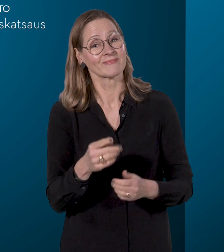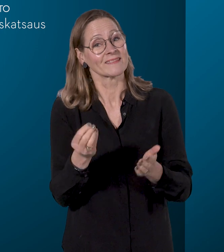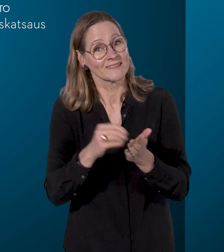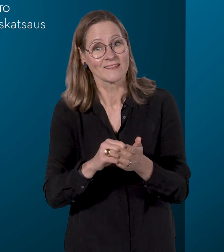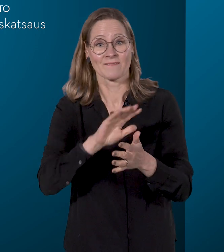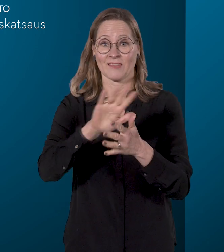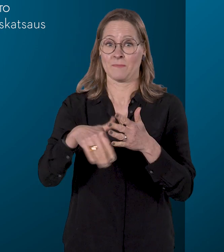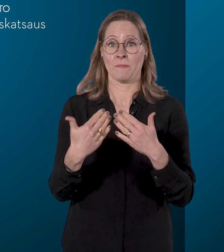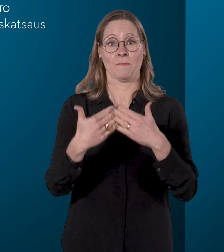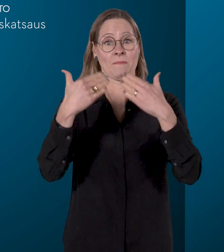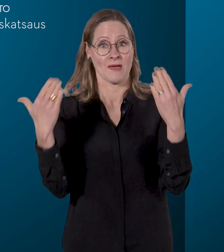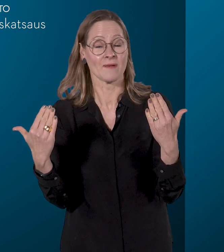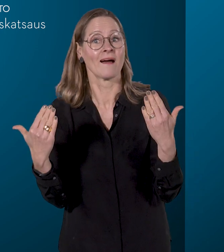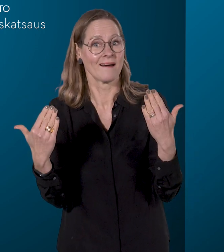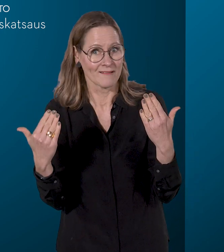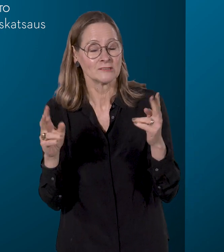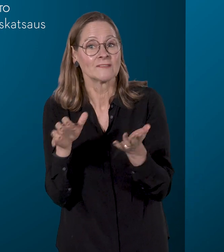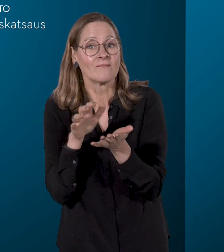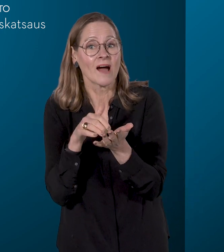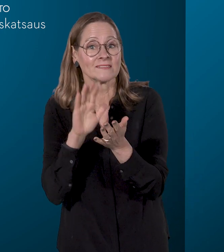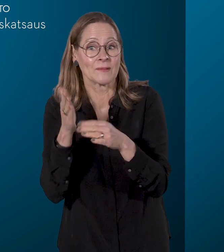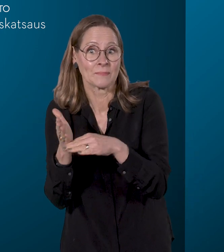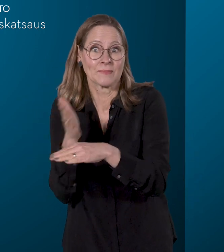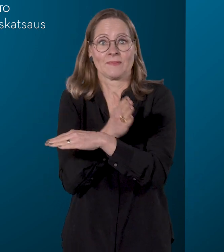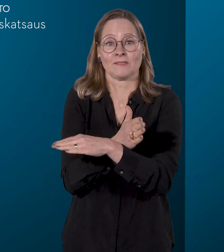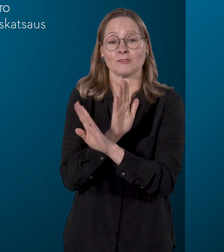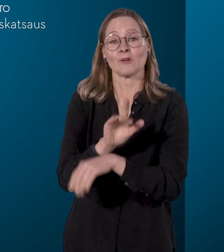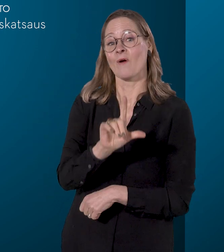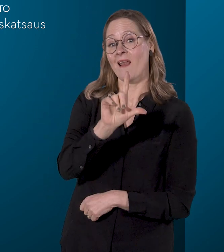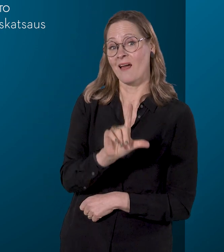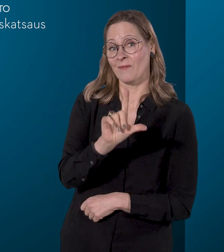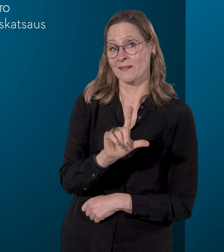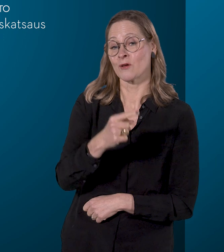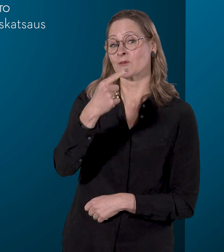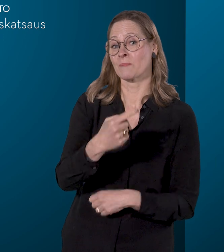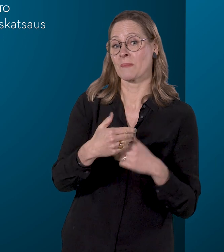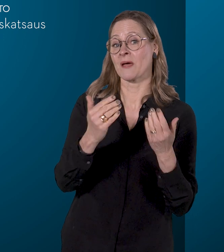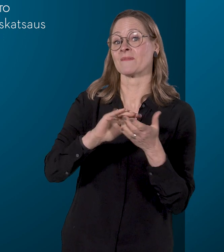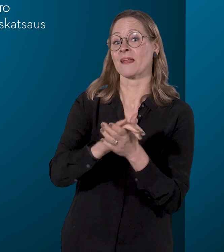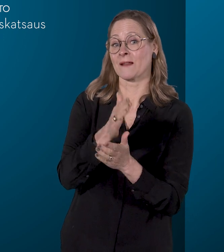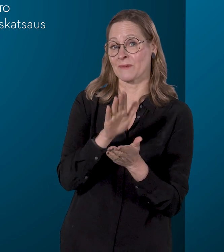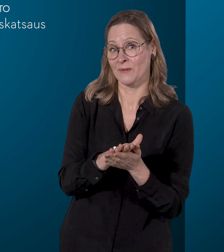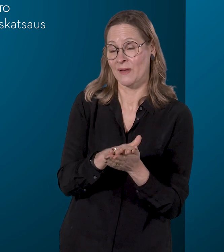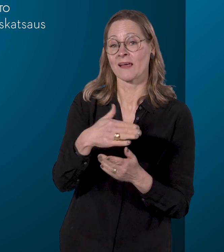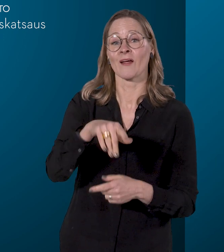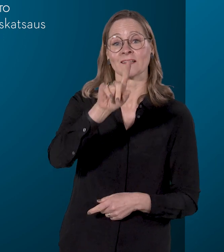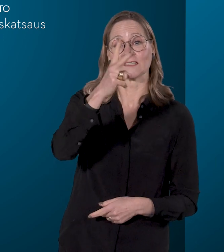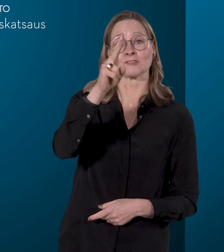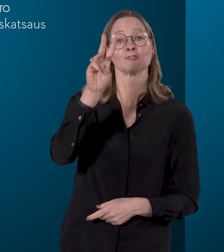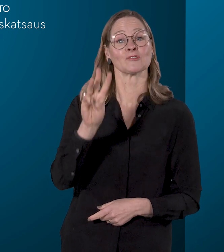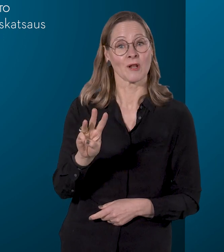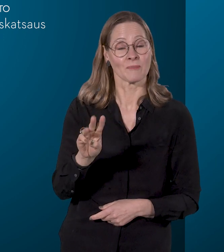Lisäksi Viittomakielen päivään otetaan varaslähtö jo lauantaina 10.2. klo 12─15 -